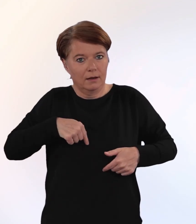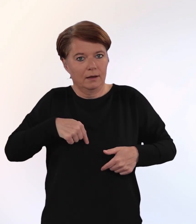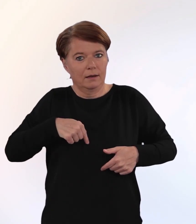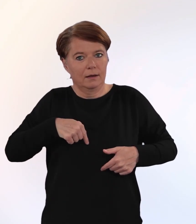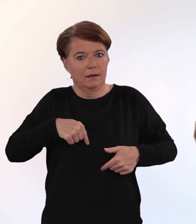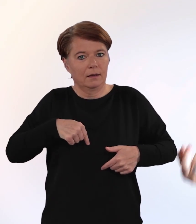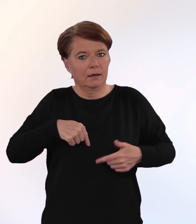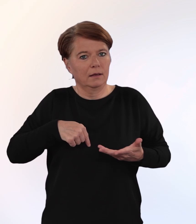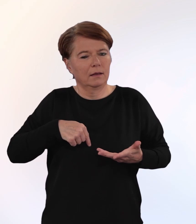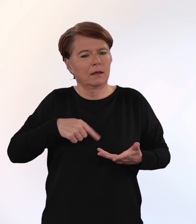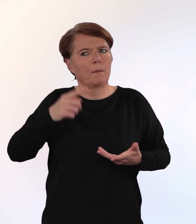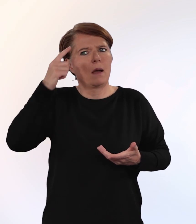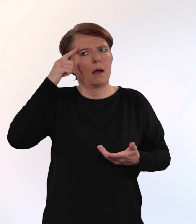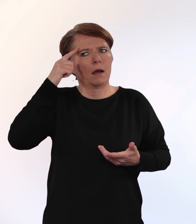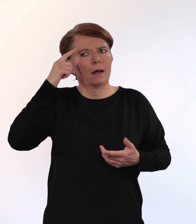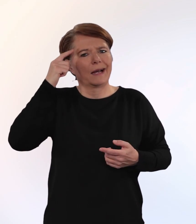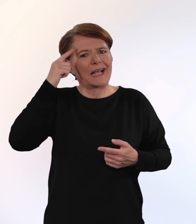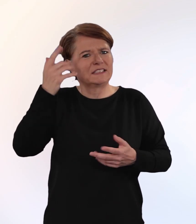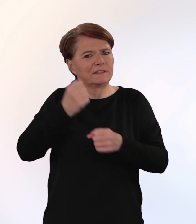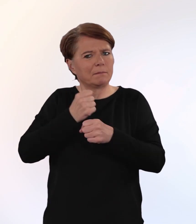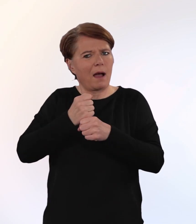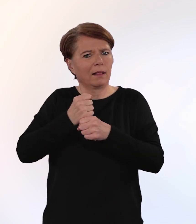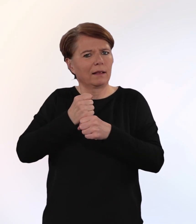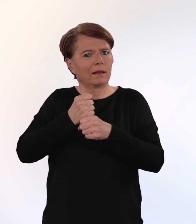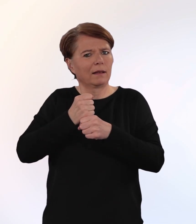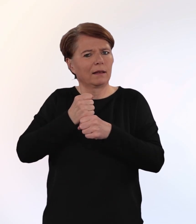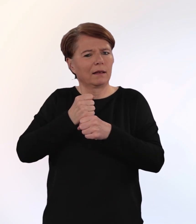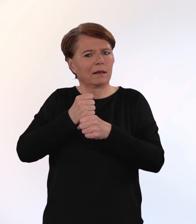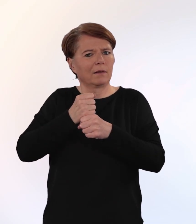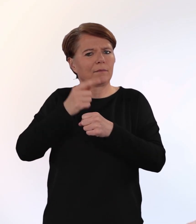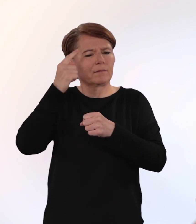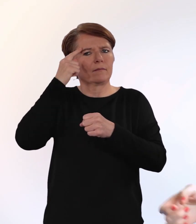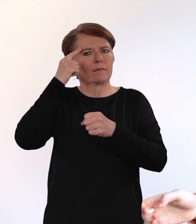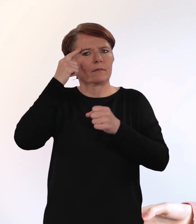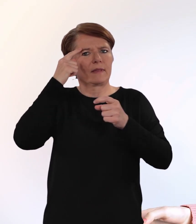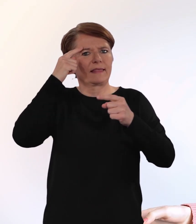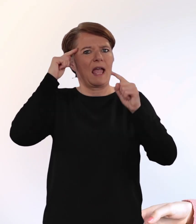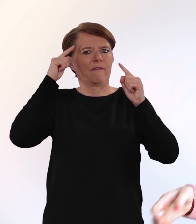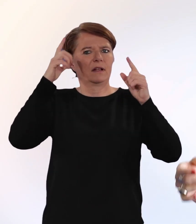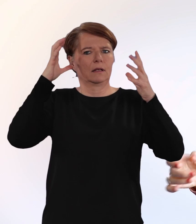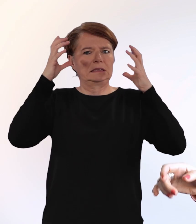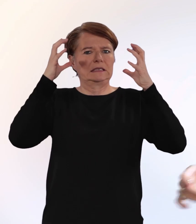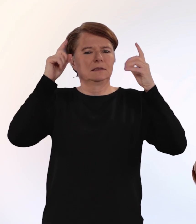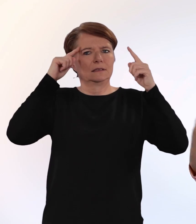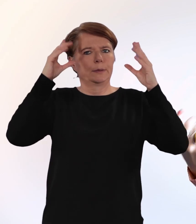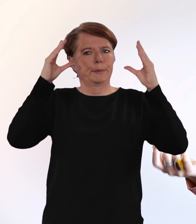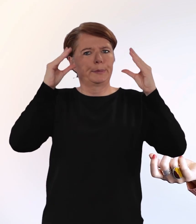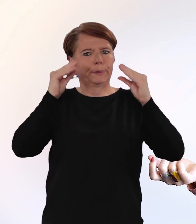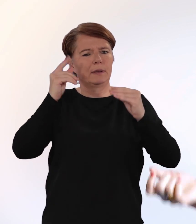In welchem Zustand muss der Geist eigentlich sein, damit das Nervensystem runterfährt, lernen kann?